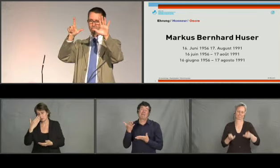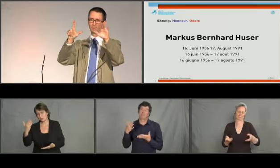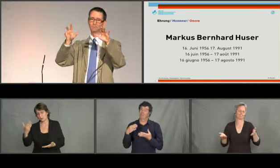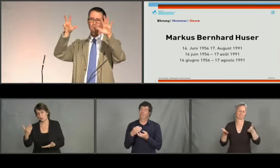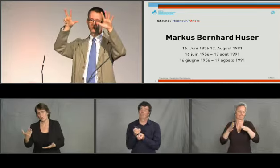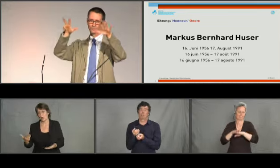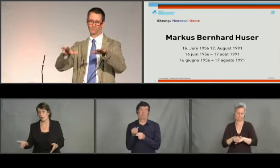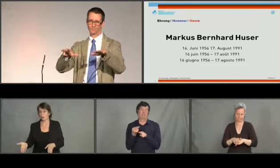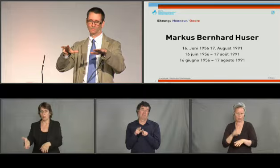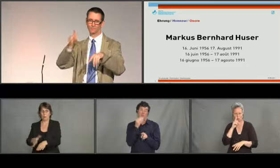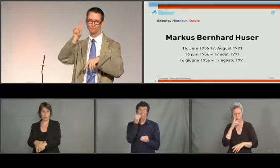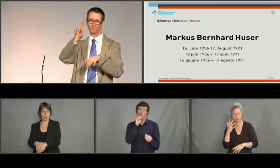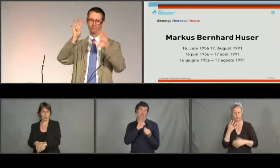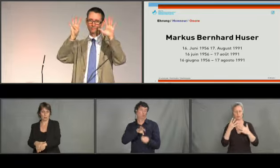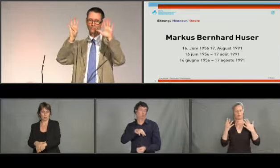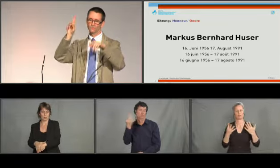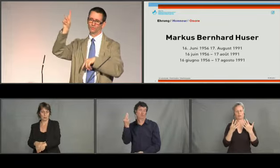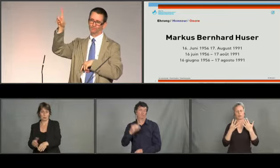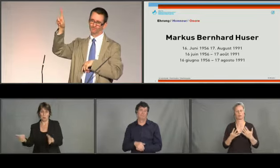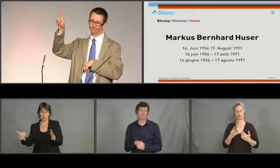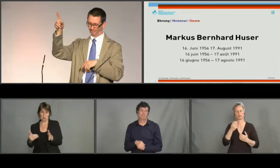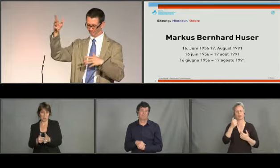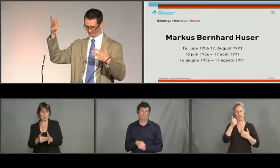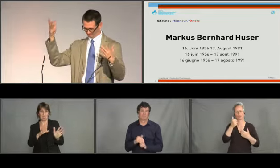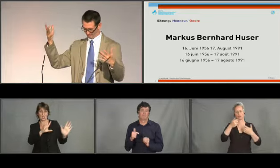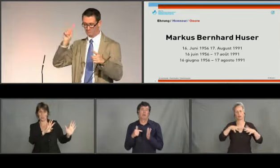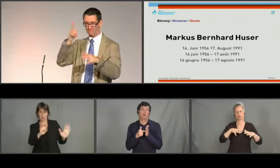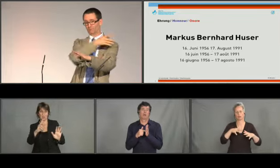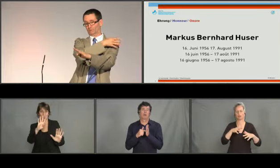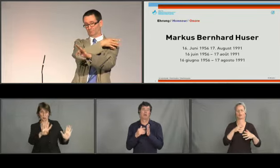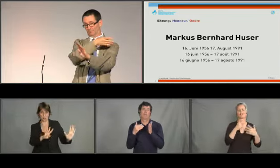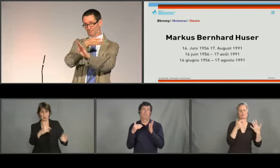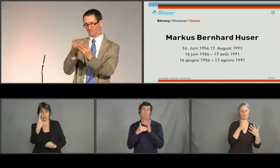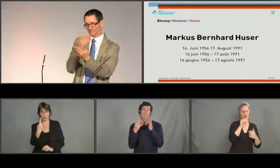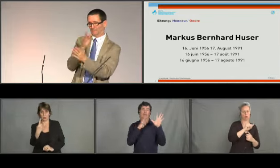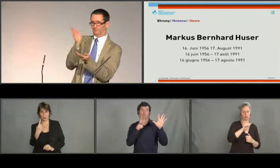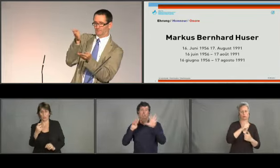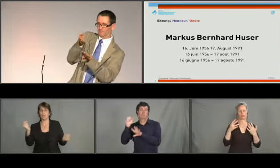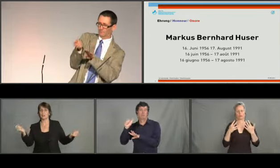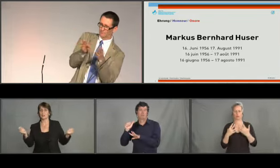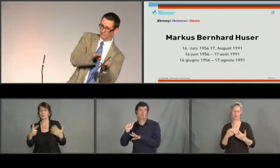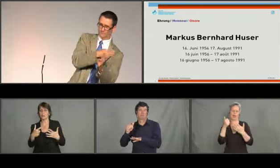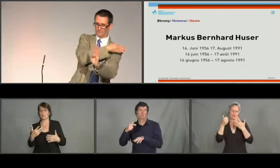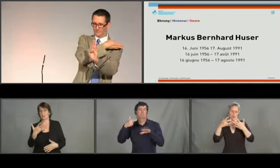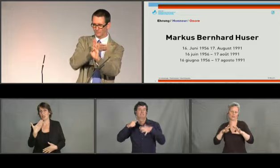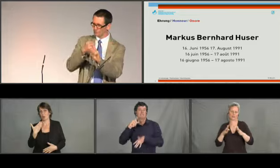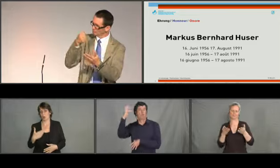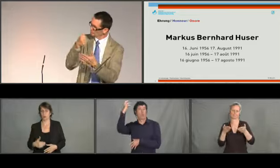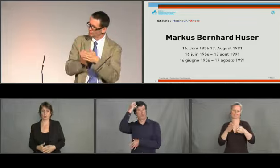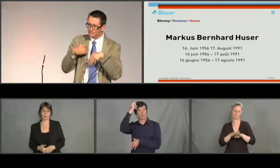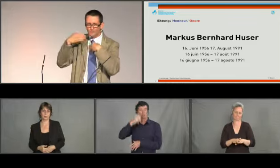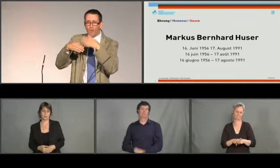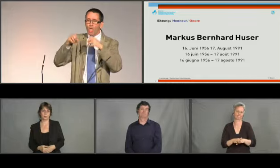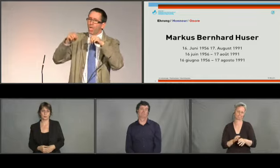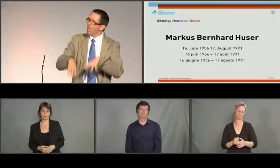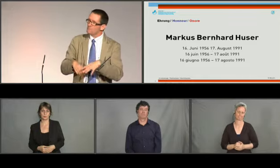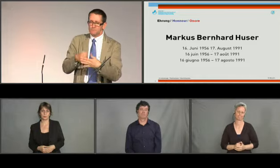Und zwar am 17. August 1991.